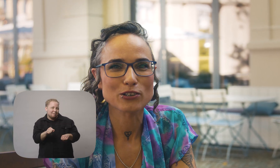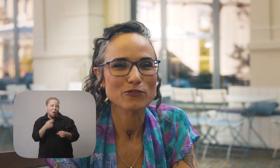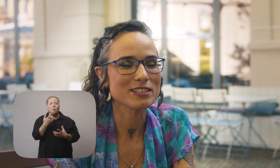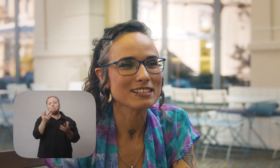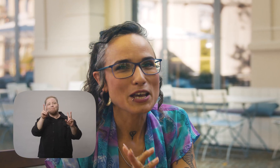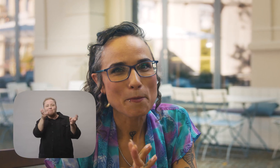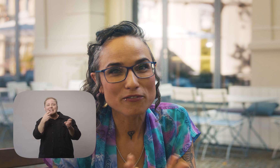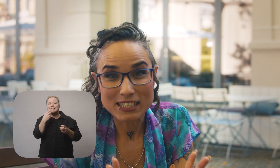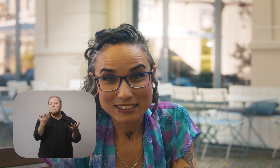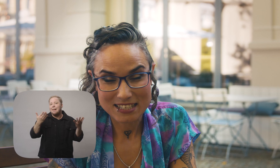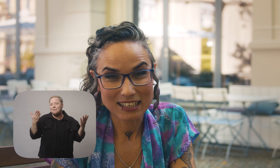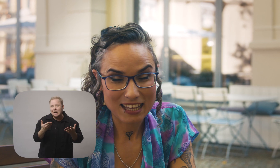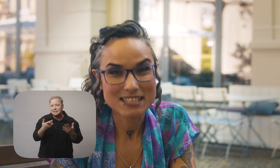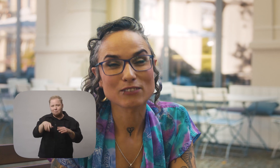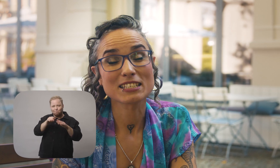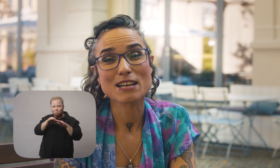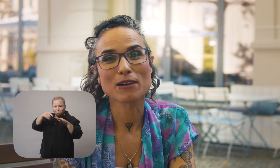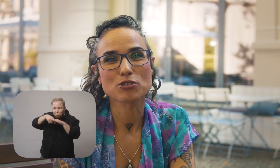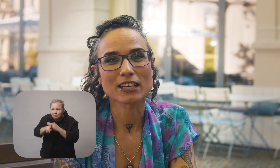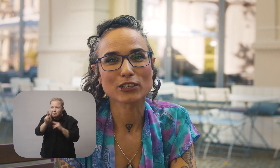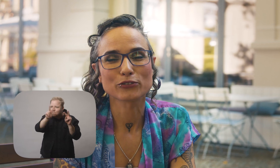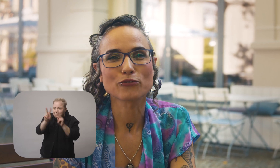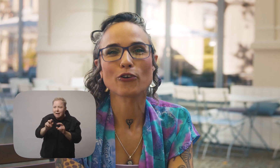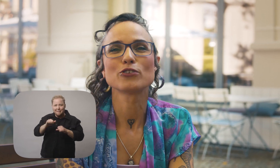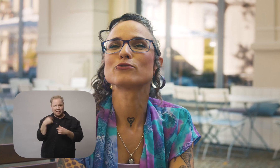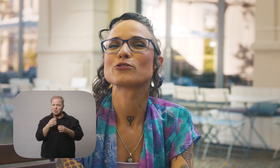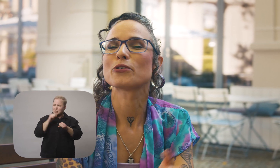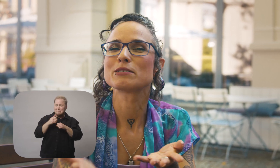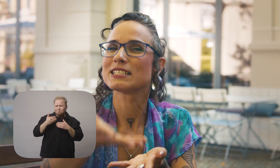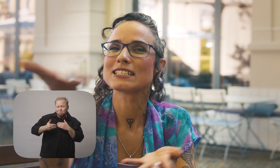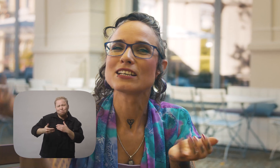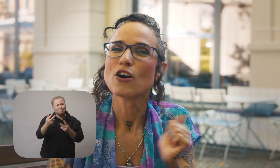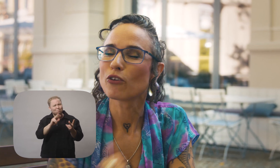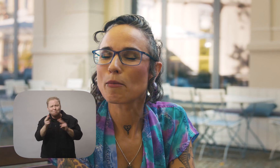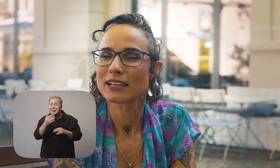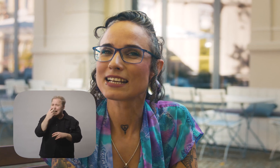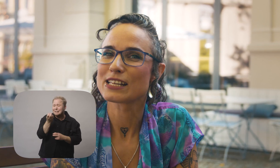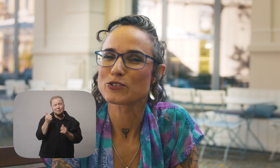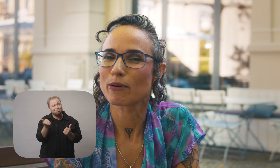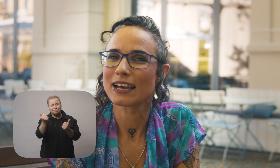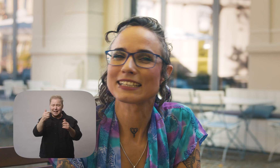Wir sind mit vielen interessanten Gästen und Themen am Start und freuen uns, euch mit diesen wunderbaren Inhalten zu bereichern.